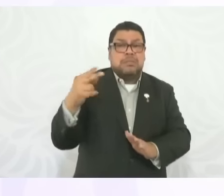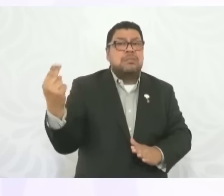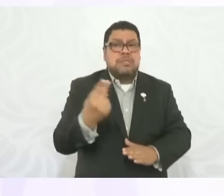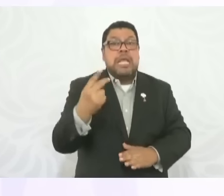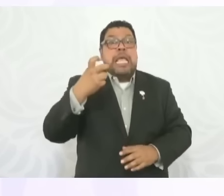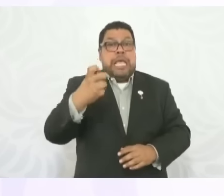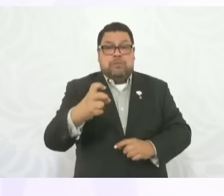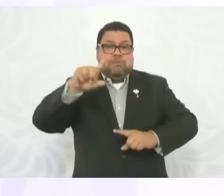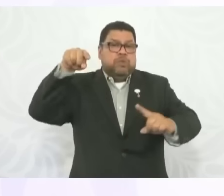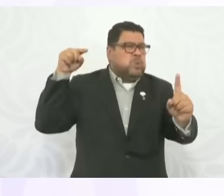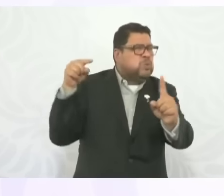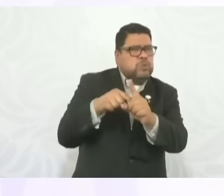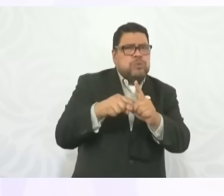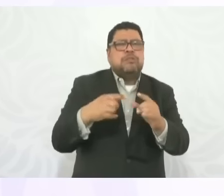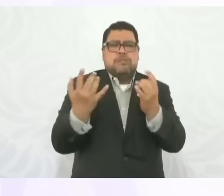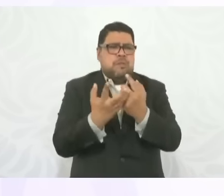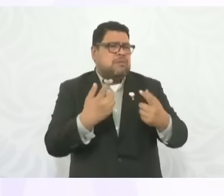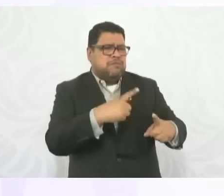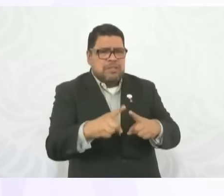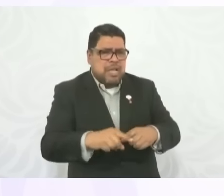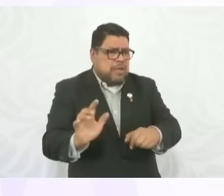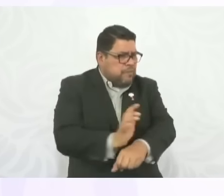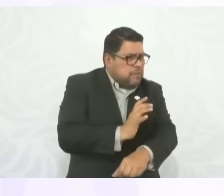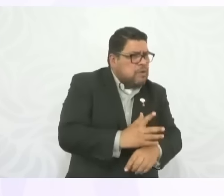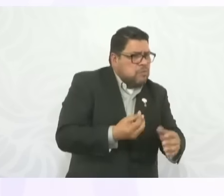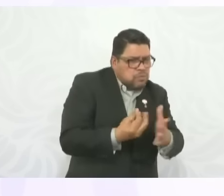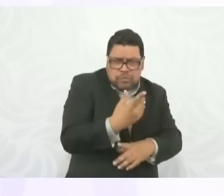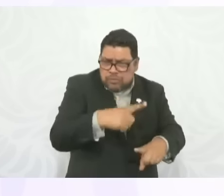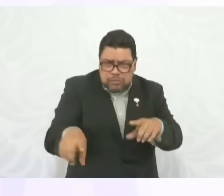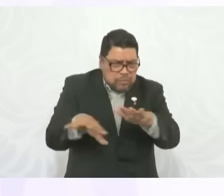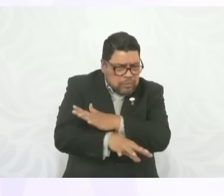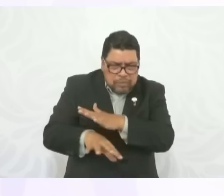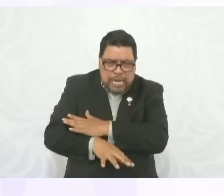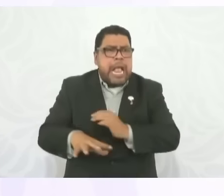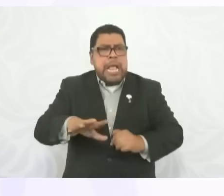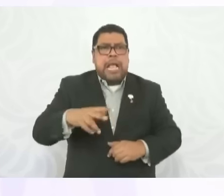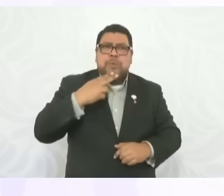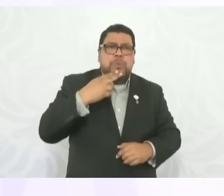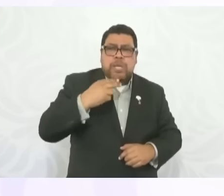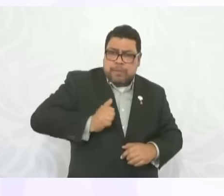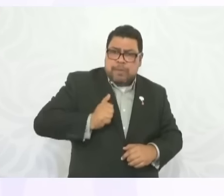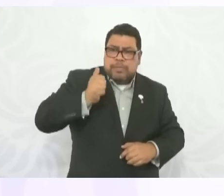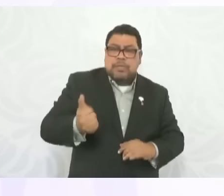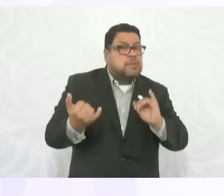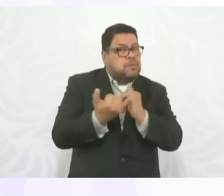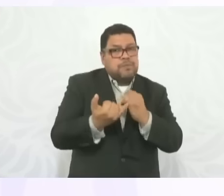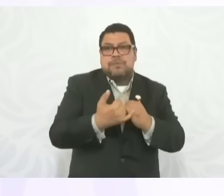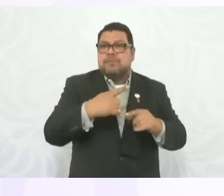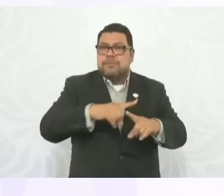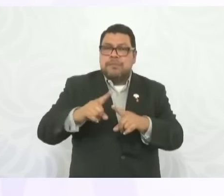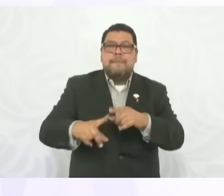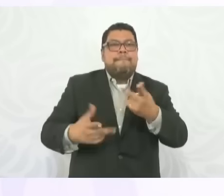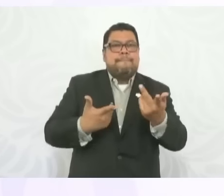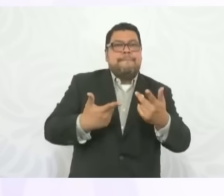y las fuentes renovables de energía, además de seguir manteniendo la producción de petróleo y